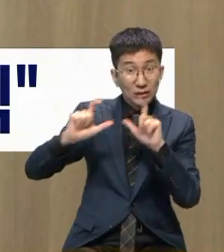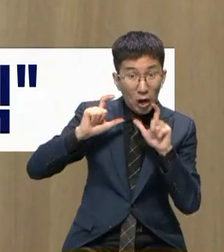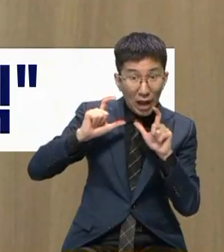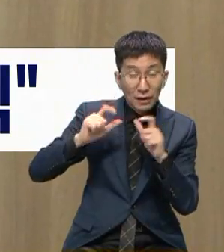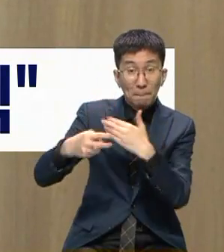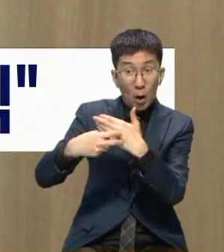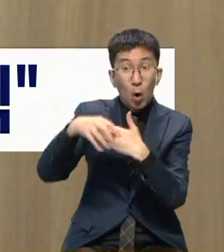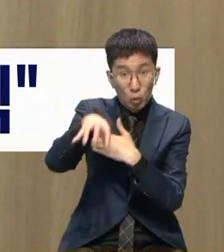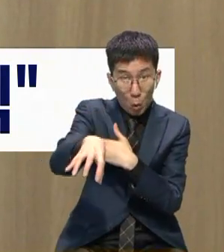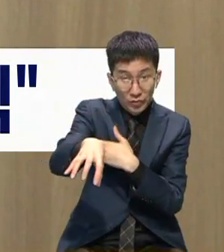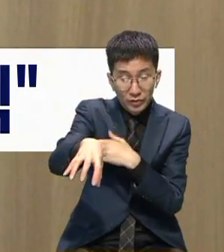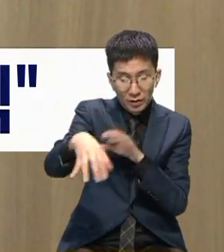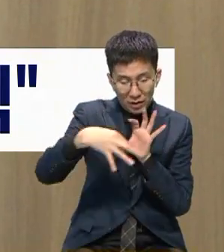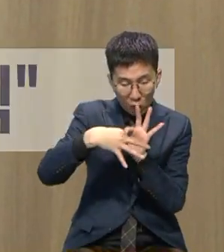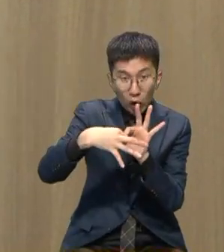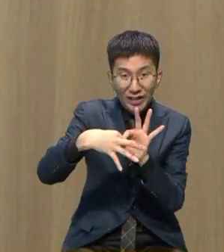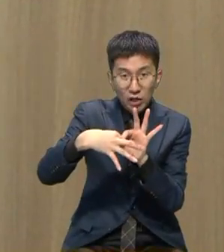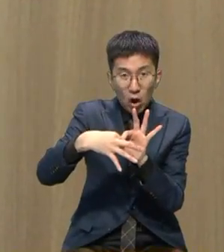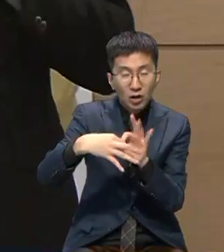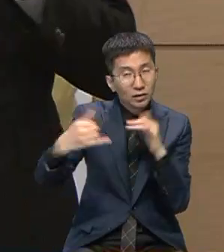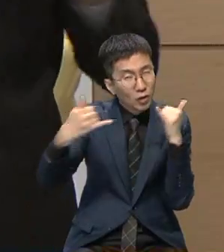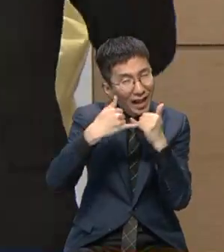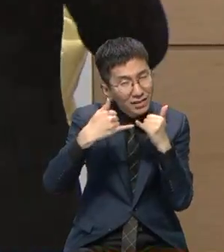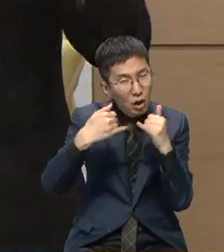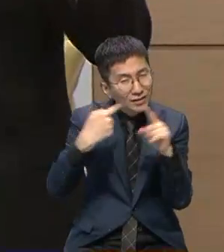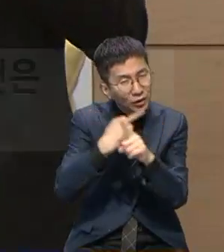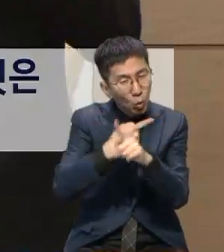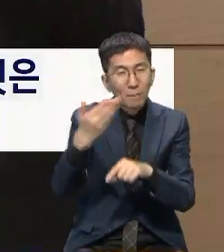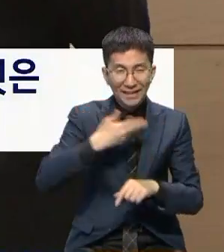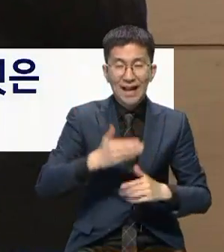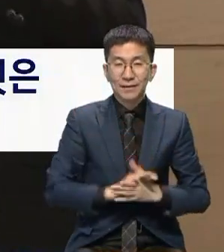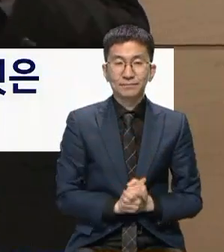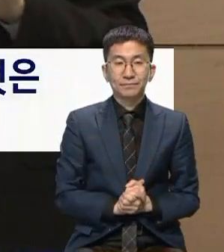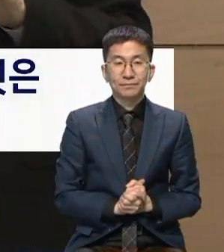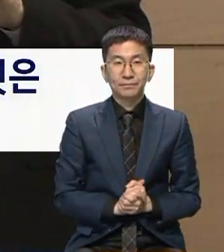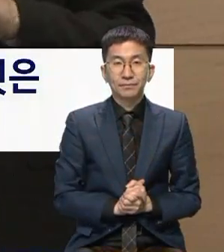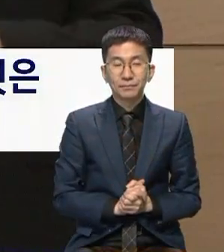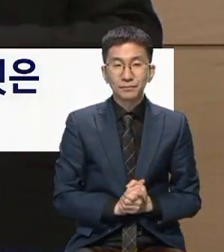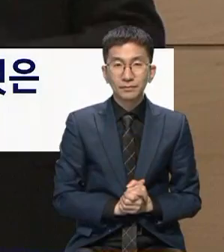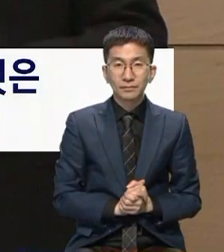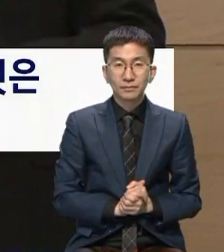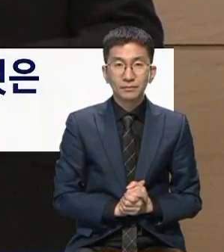체크와 의료 지시를 받게 됩니다.